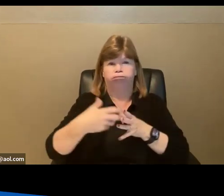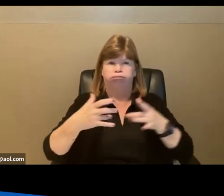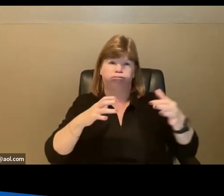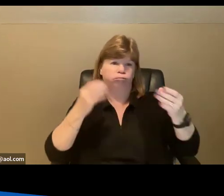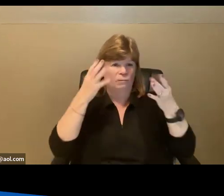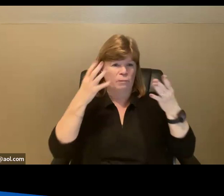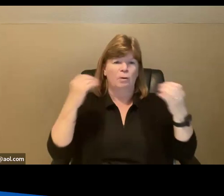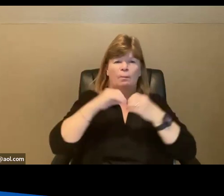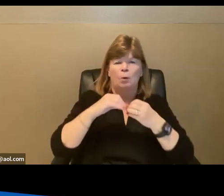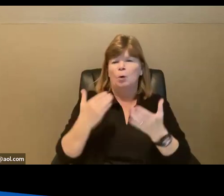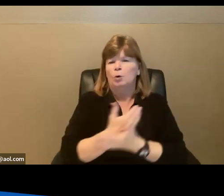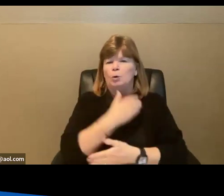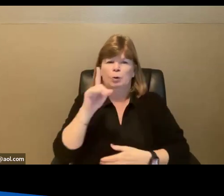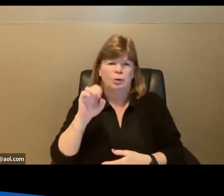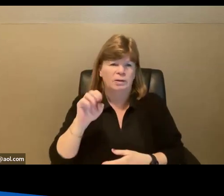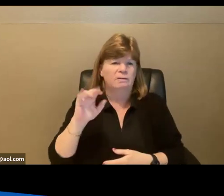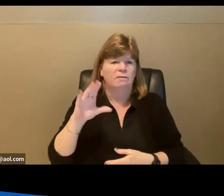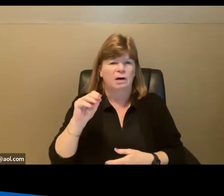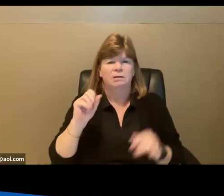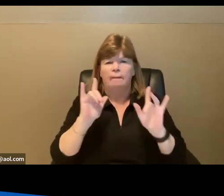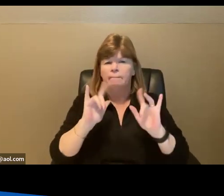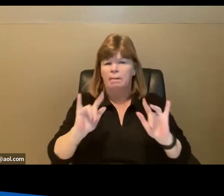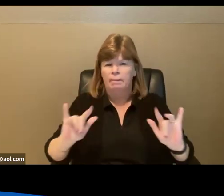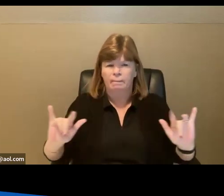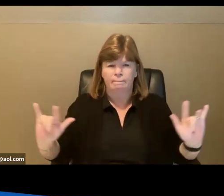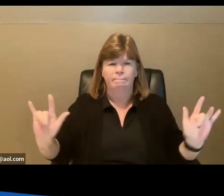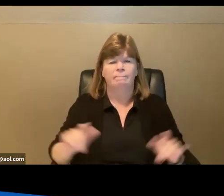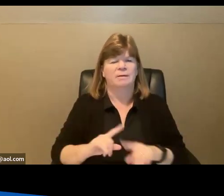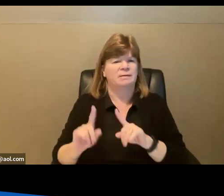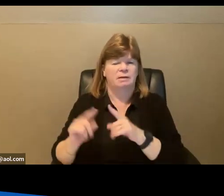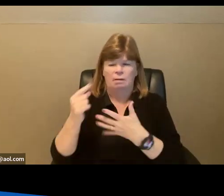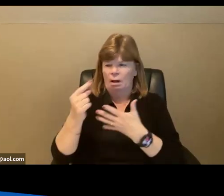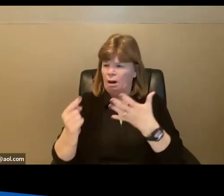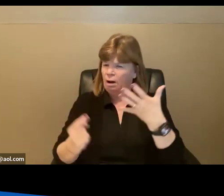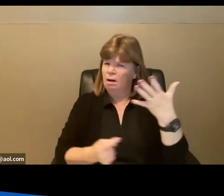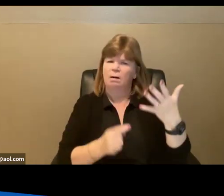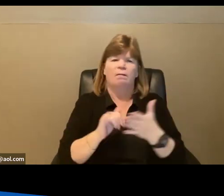están saliendo y todos estos diferentes elementos sobre la mesa que se están desarrollando ahora mismo.